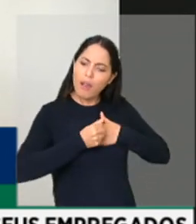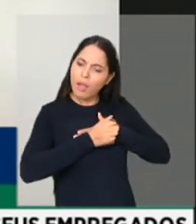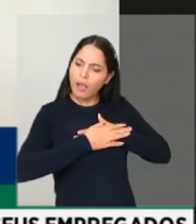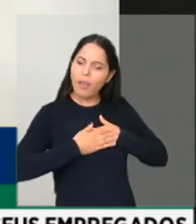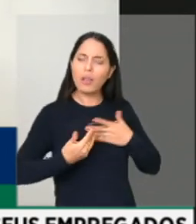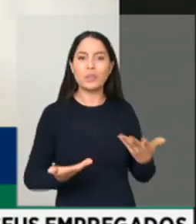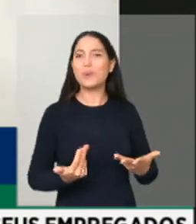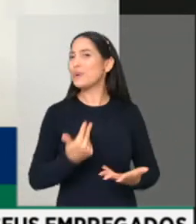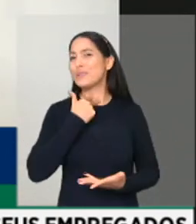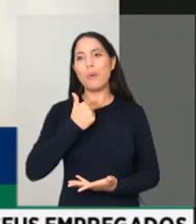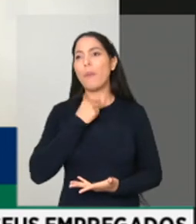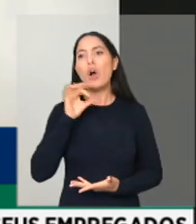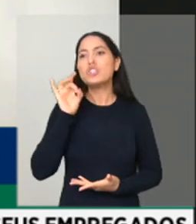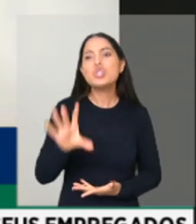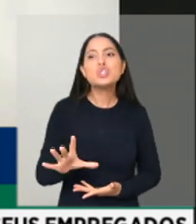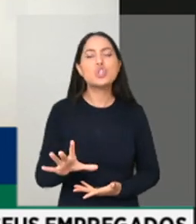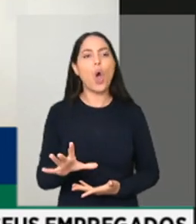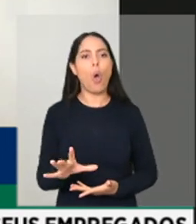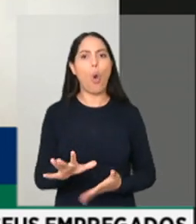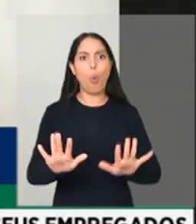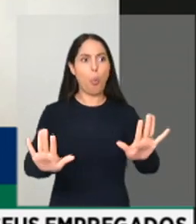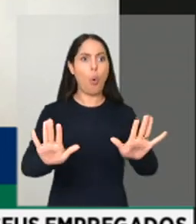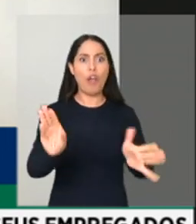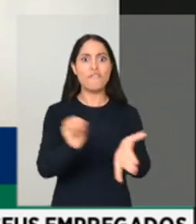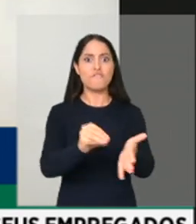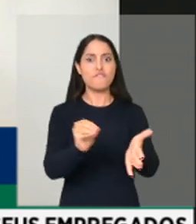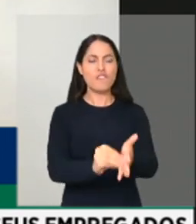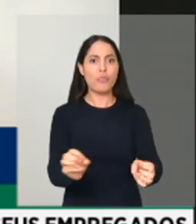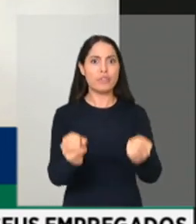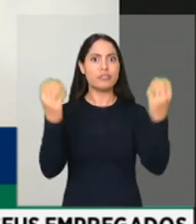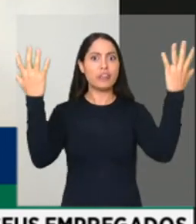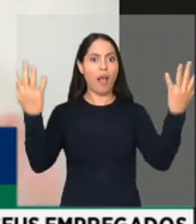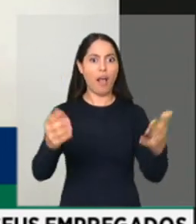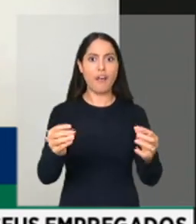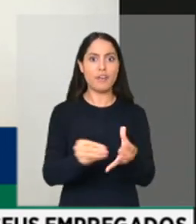A. E NÃO SÓ ESSE CAOS QUE INFELIZMENTE ALGUNS GOSTAM DE PINTAR. TUDO PENSANDO NAS